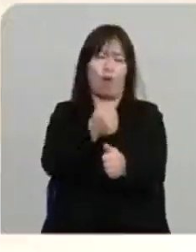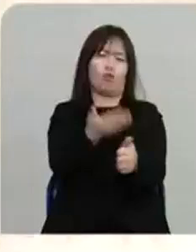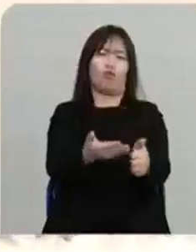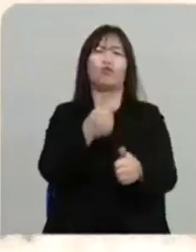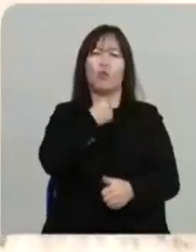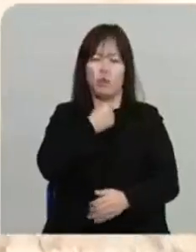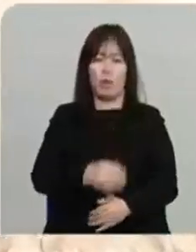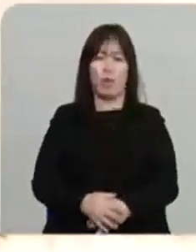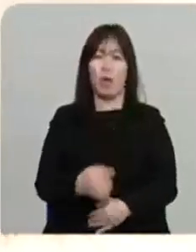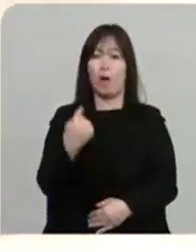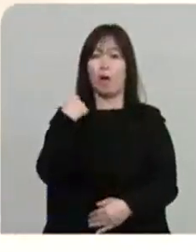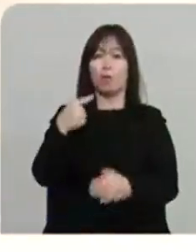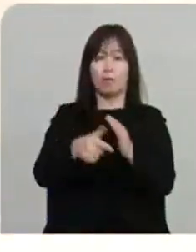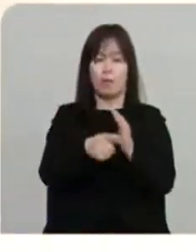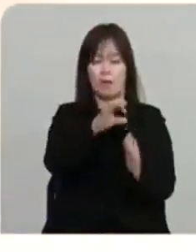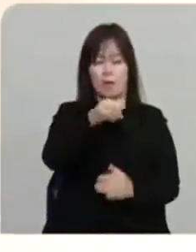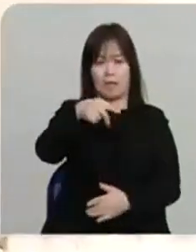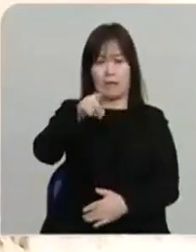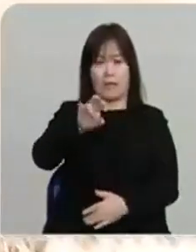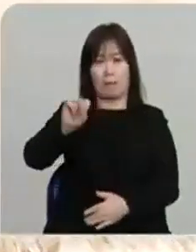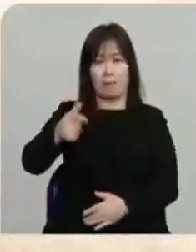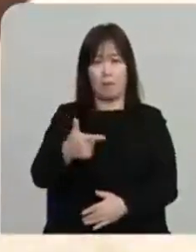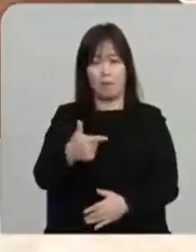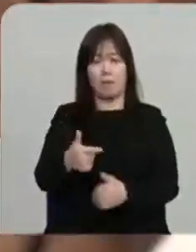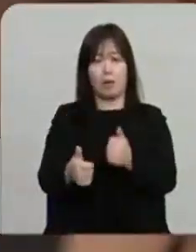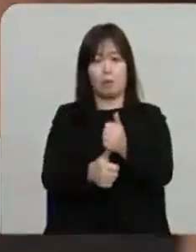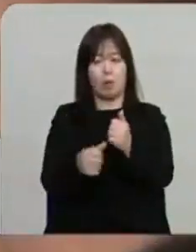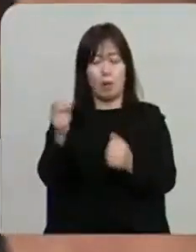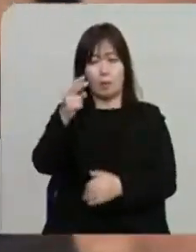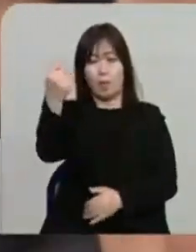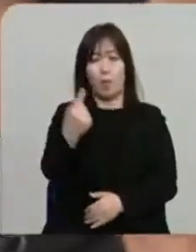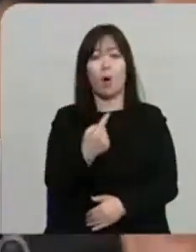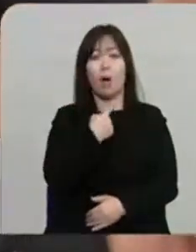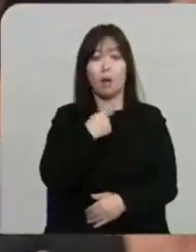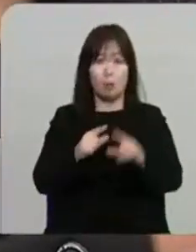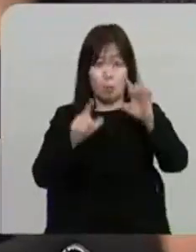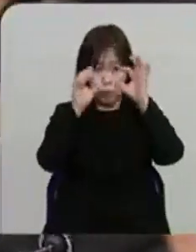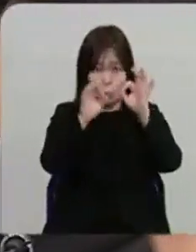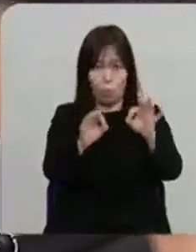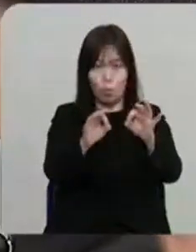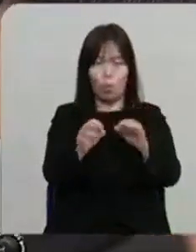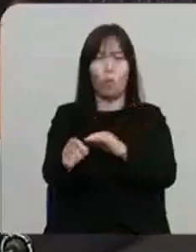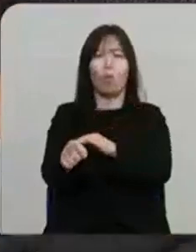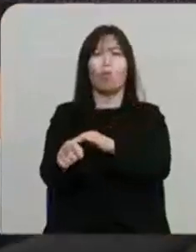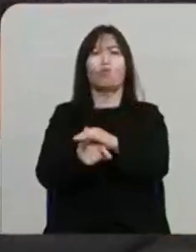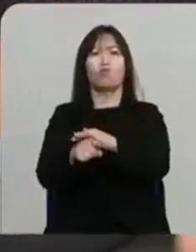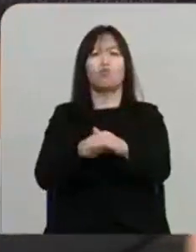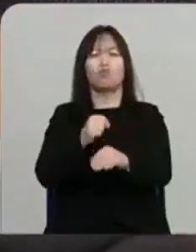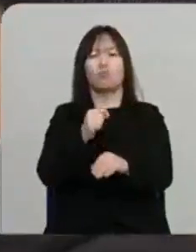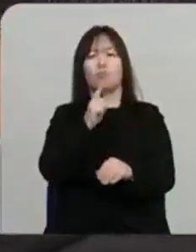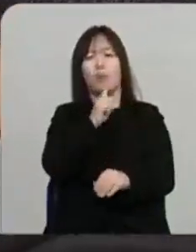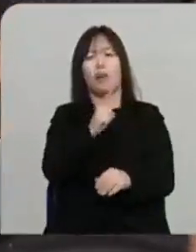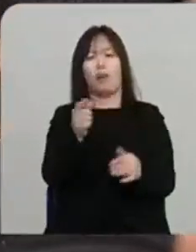어제 이상민 행정안전부 장관이 예고 없이 분향소를 찾은 걸 두 고도 '도둑 조문'을 했다며 비판 을 이어갔습니다.